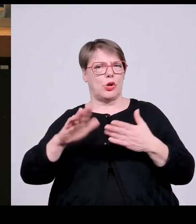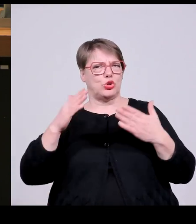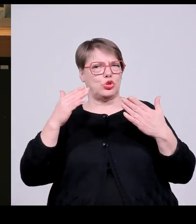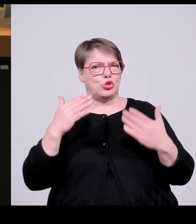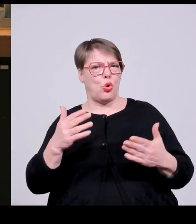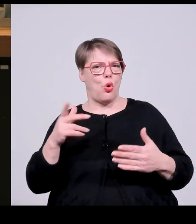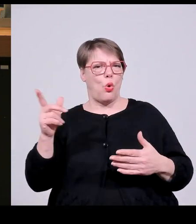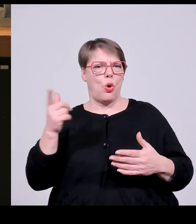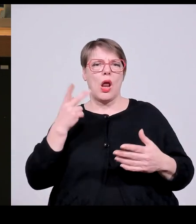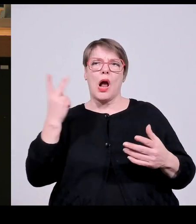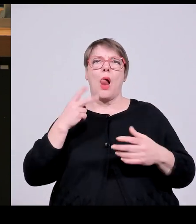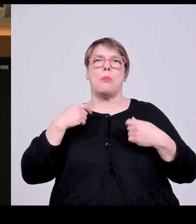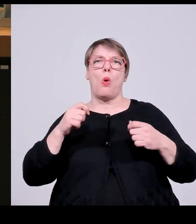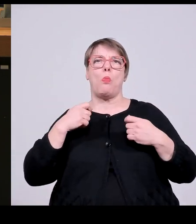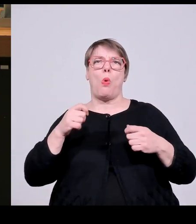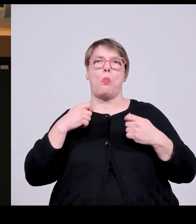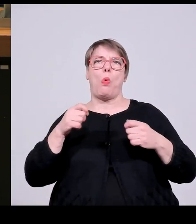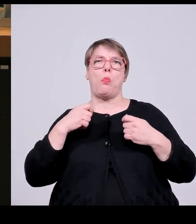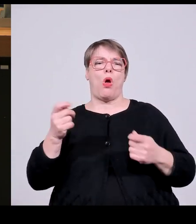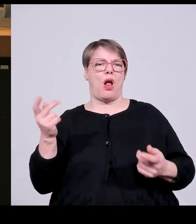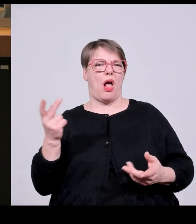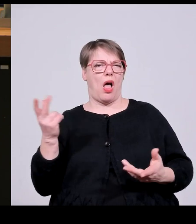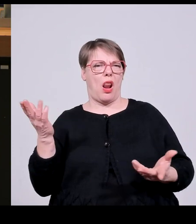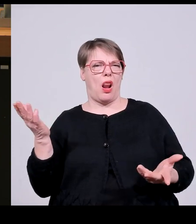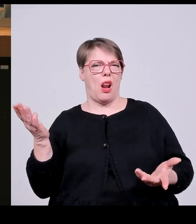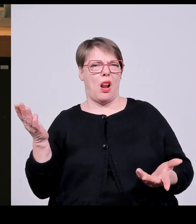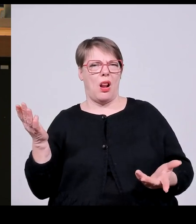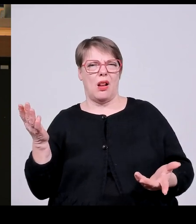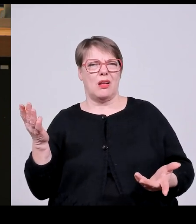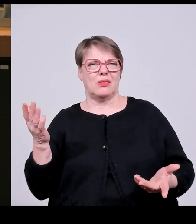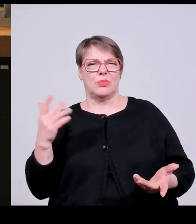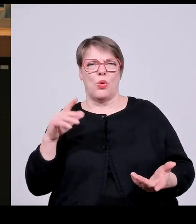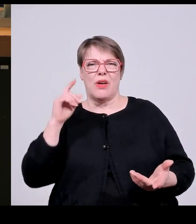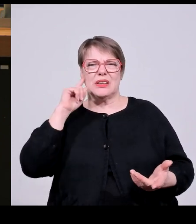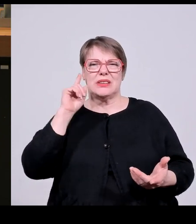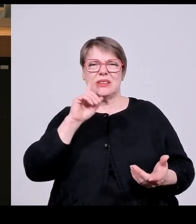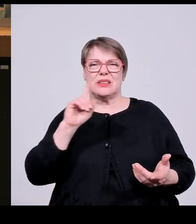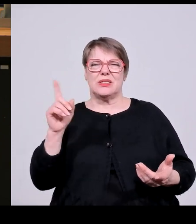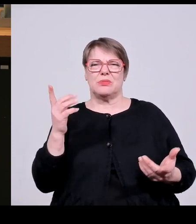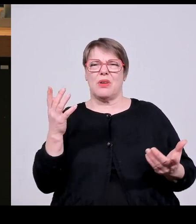Wohnungsneubaus vorgelegt hat. Und ich würde mal sagen, der Schlachtruf bauen, bn